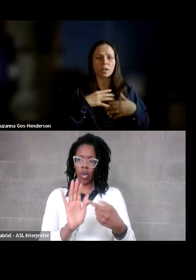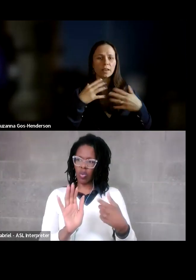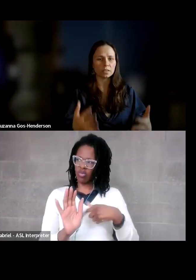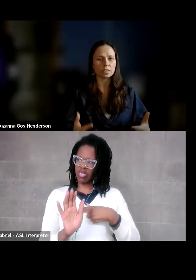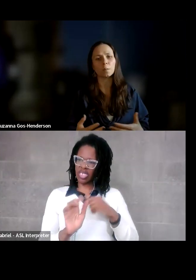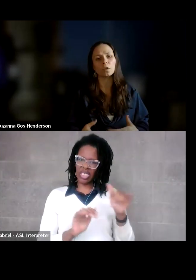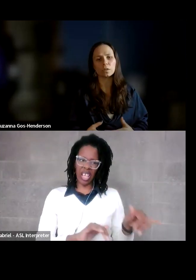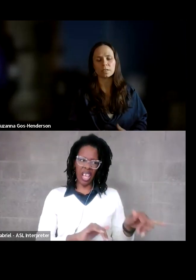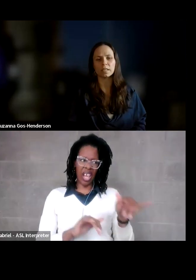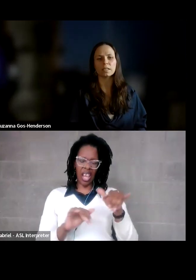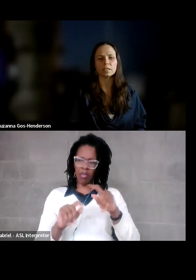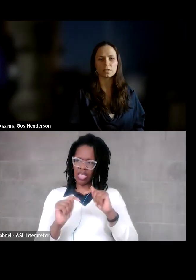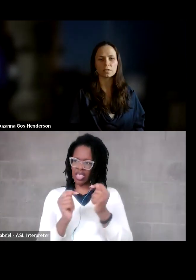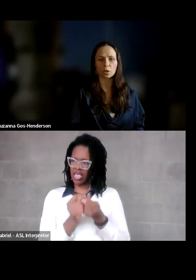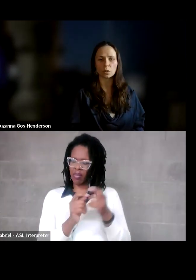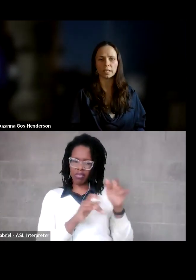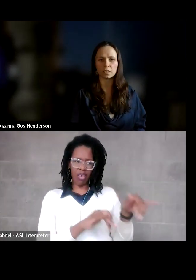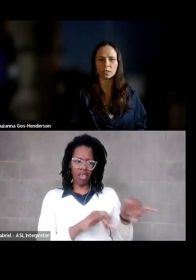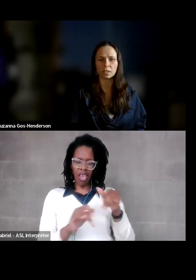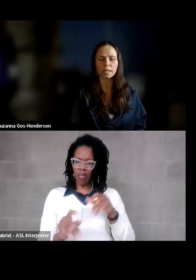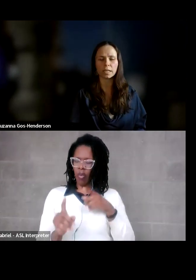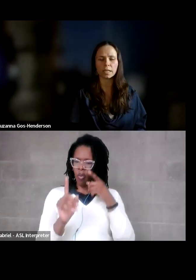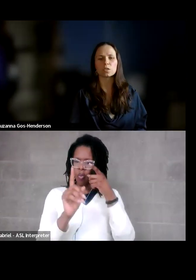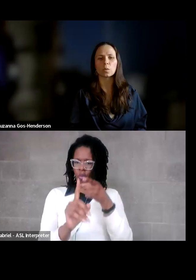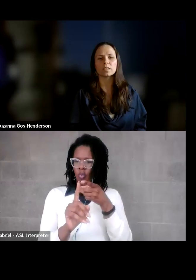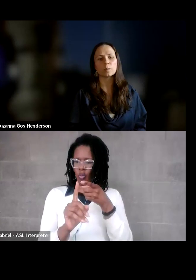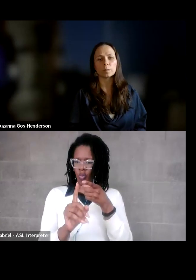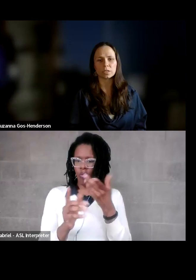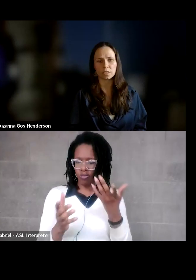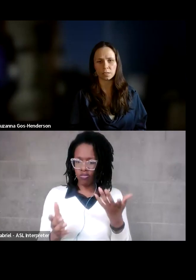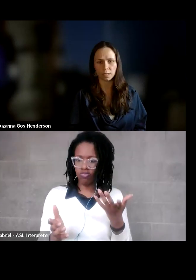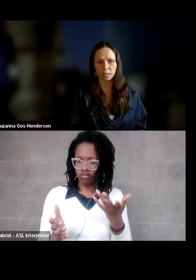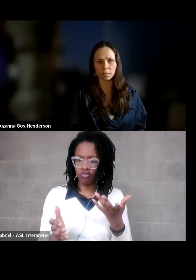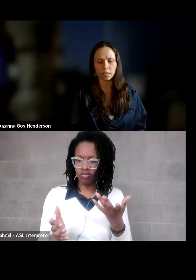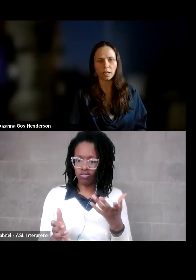o tuviéramos los mismos objetivos, todo va mucho más fácil, además de estar presentes.